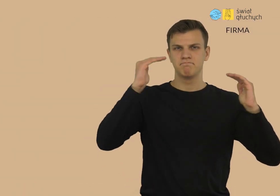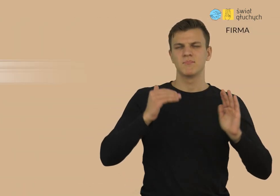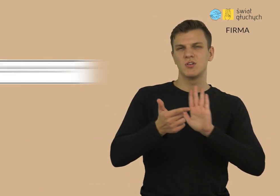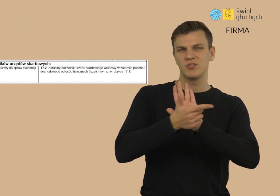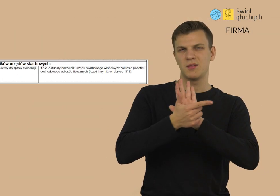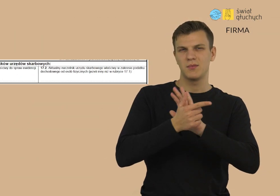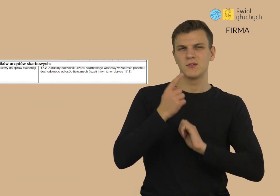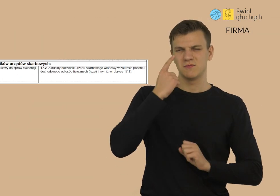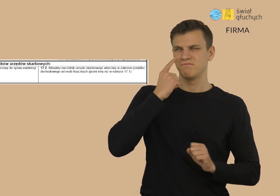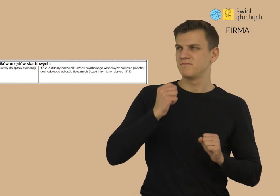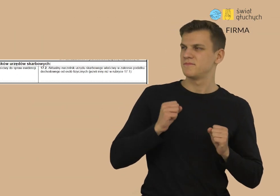Pozycja 17.